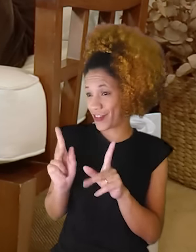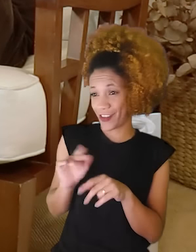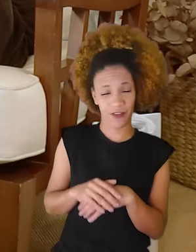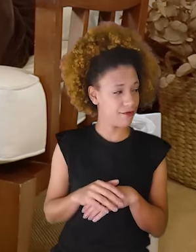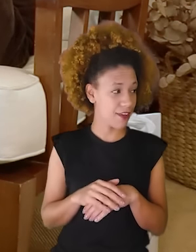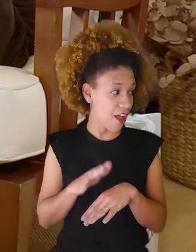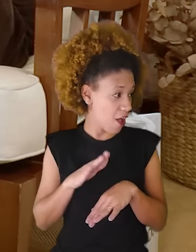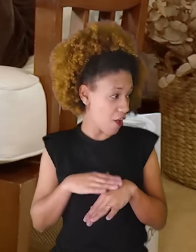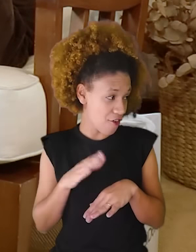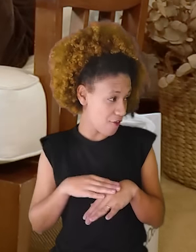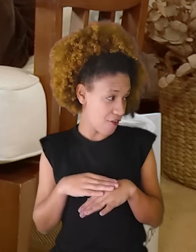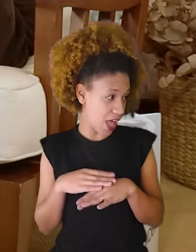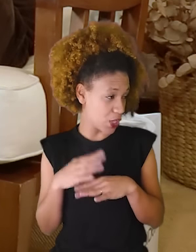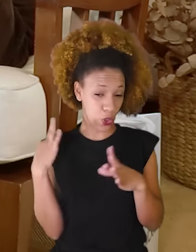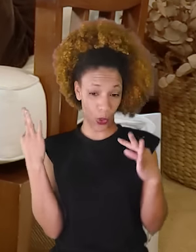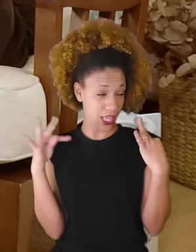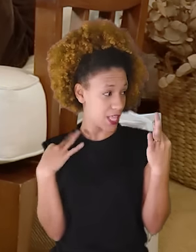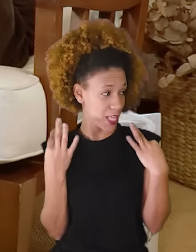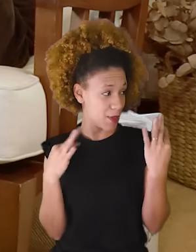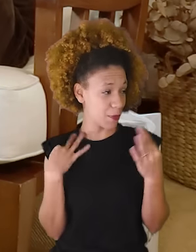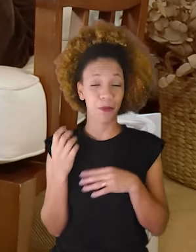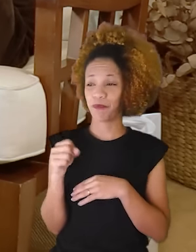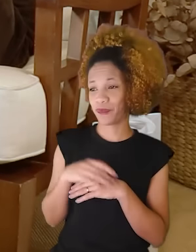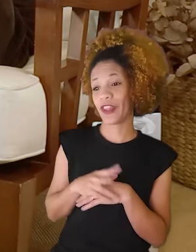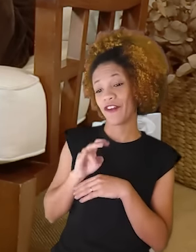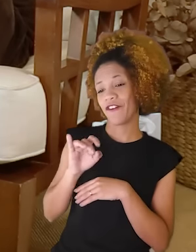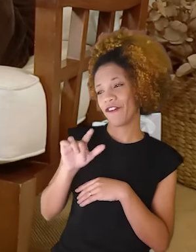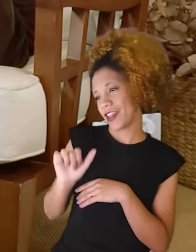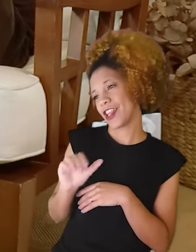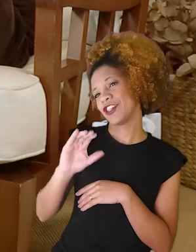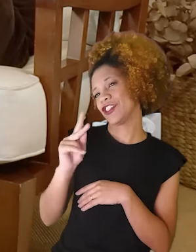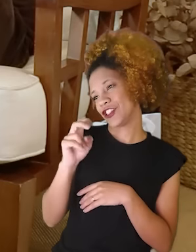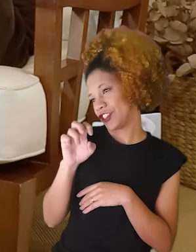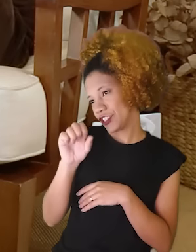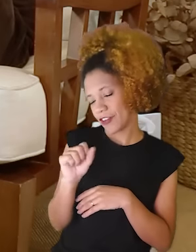tour cara fazer o tour é faz o tour paga a Vila do pare vila do Chaves né o cenário à tem a bicicleta